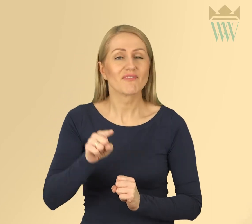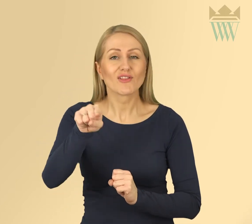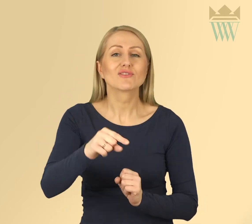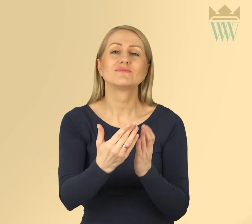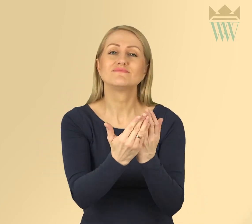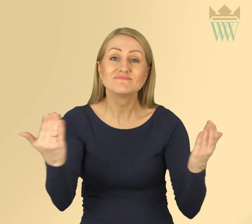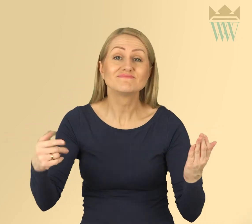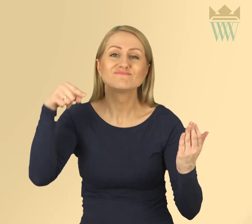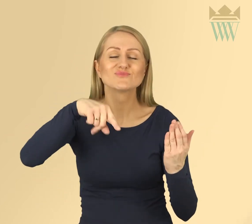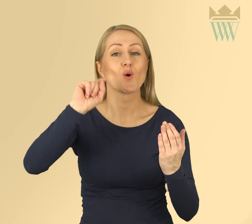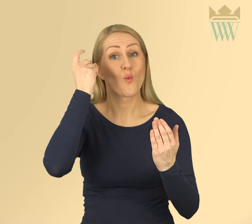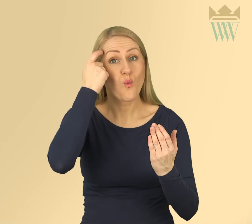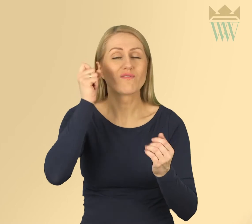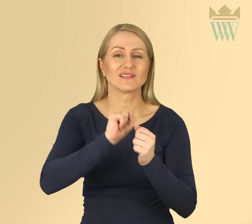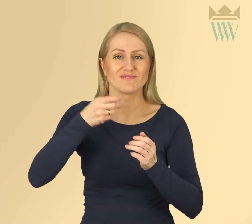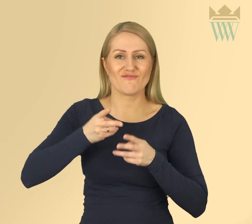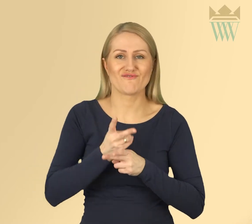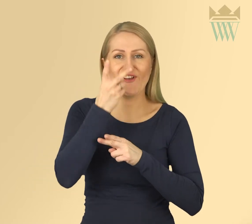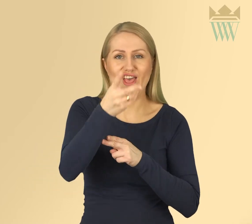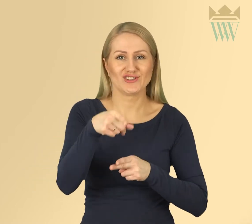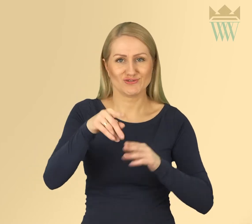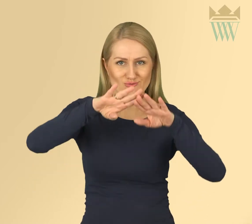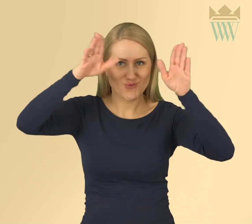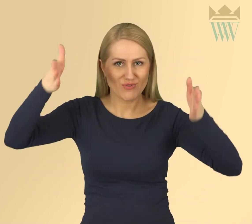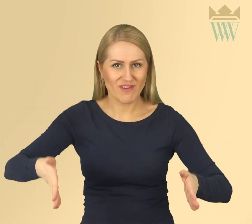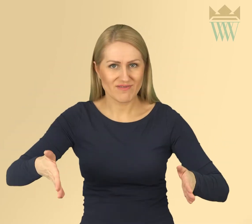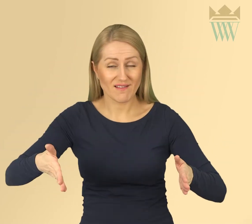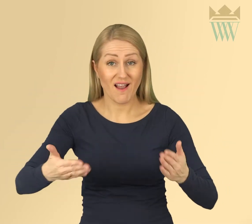To w niej najczęściej znajduje się główne wejście do budynku.